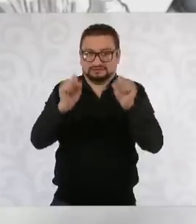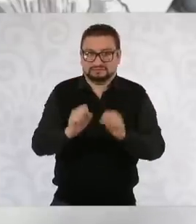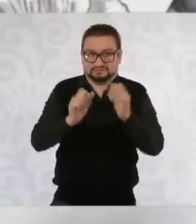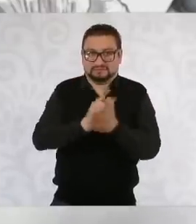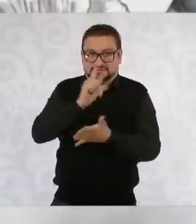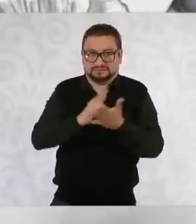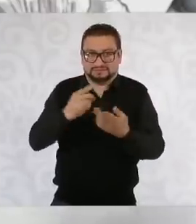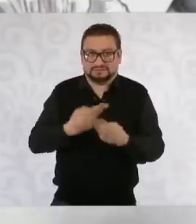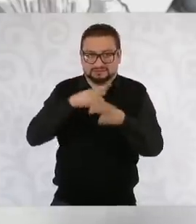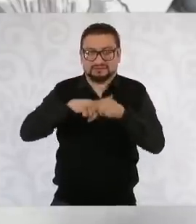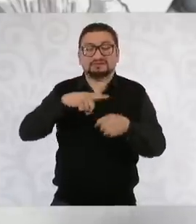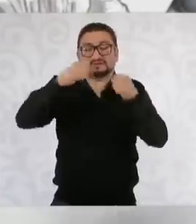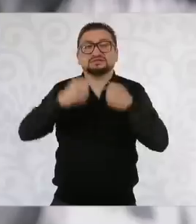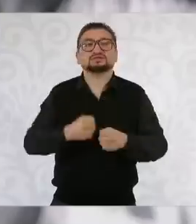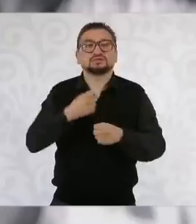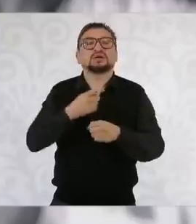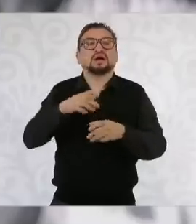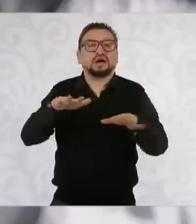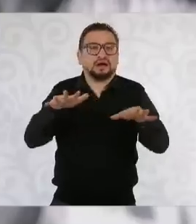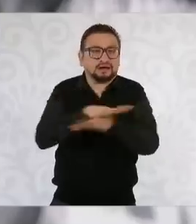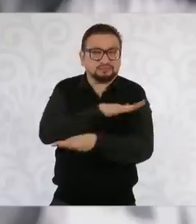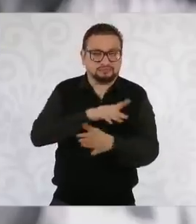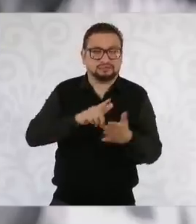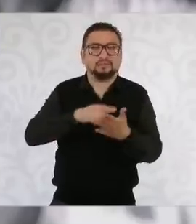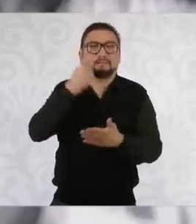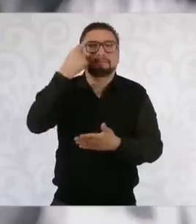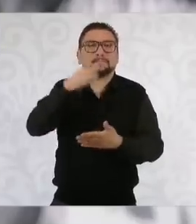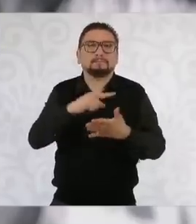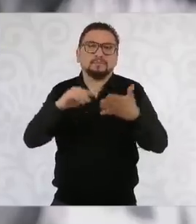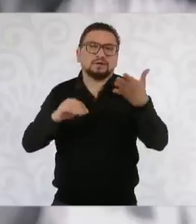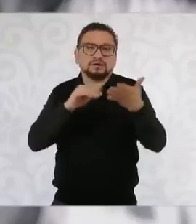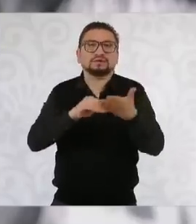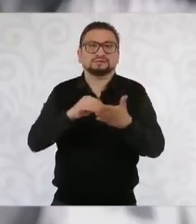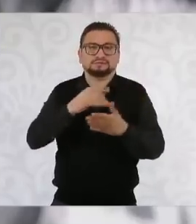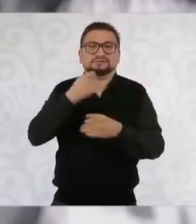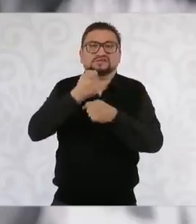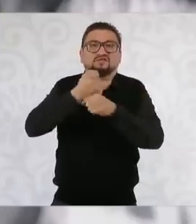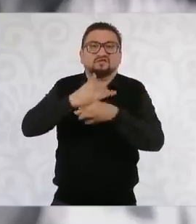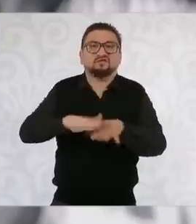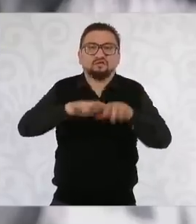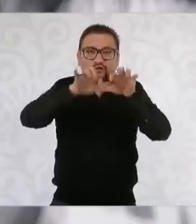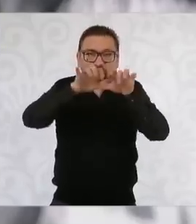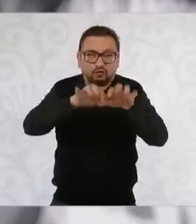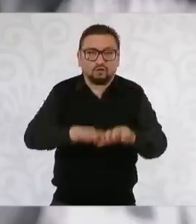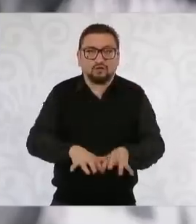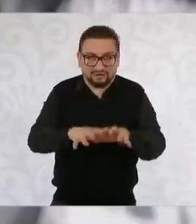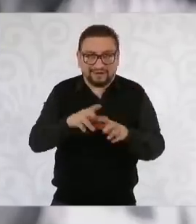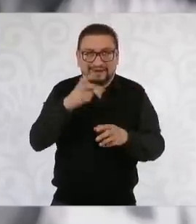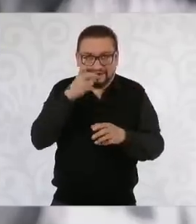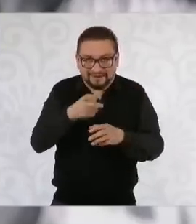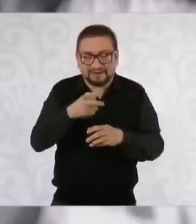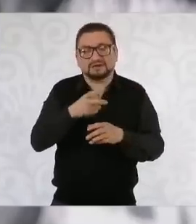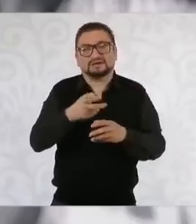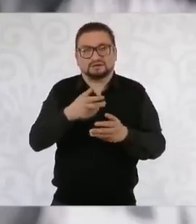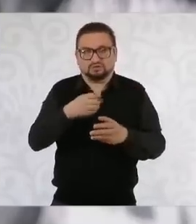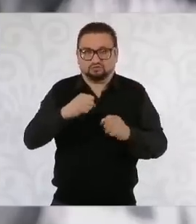de seguridad para fortalecer las bases de datos que permitan pues generar acciones de seguridad